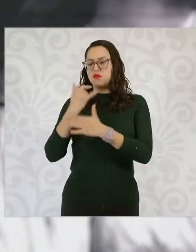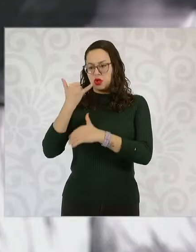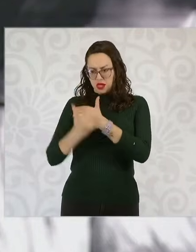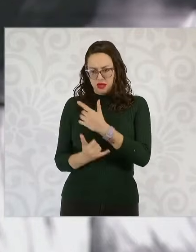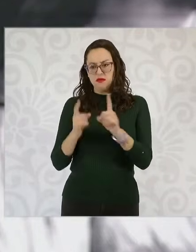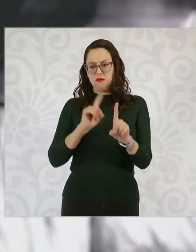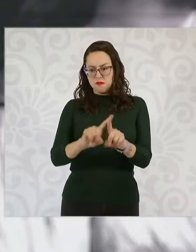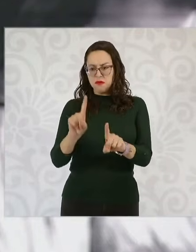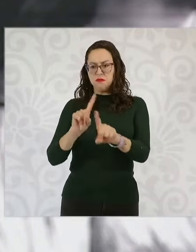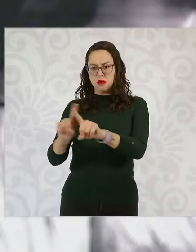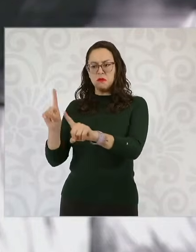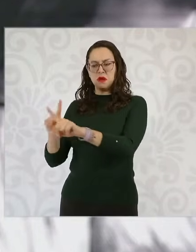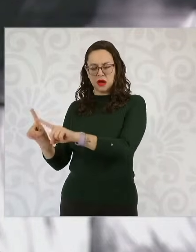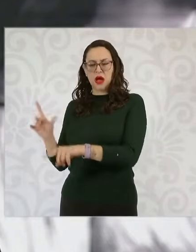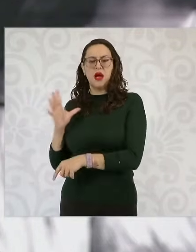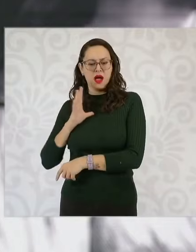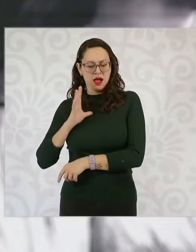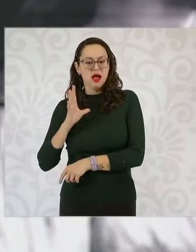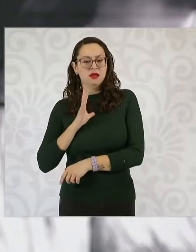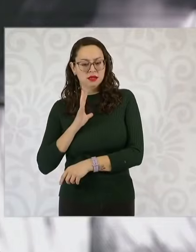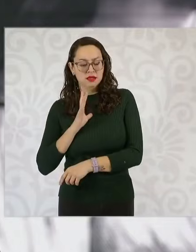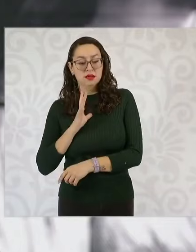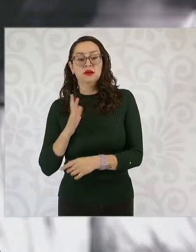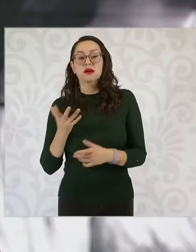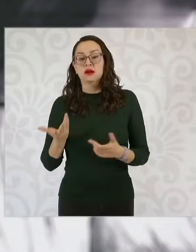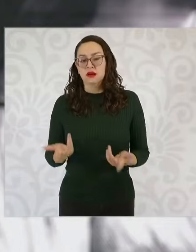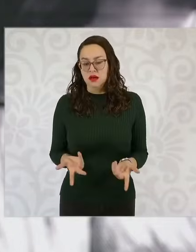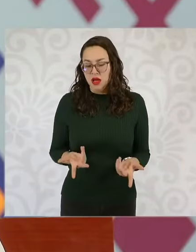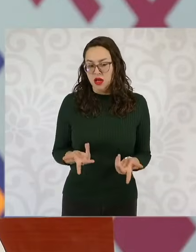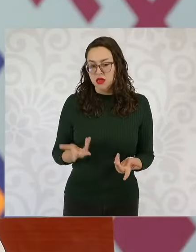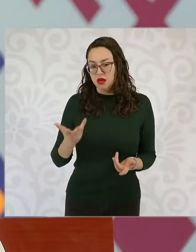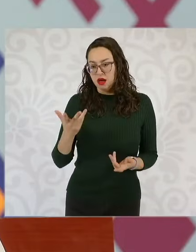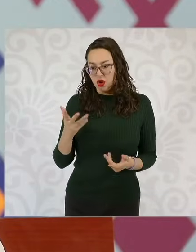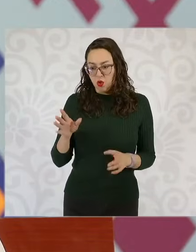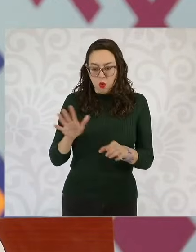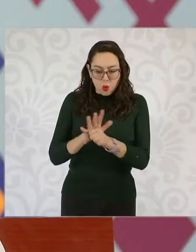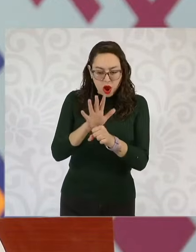proyectos mixtos de hecho estamos localizando exactamente las áreas para que se puedan hacer